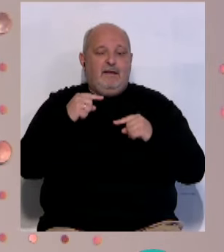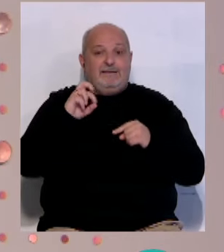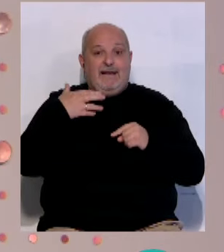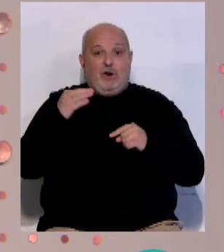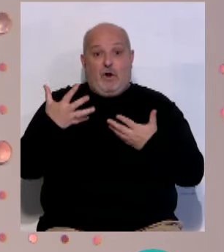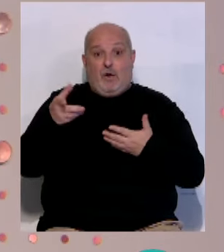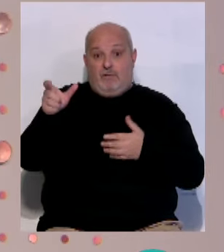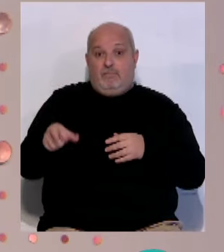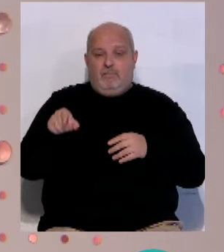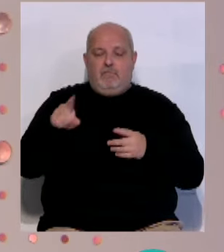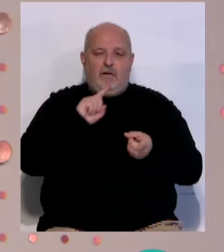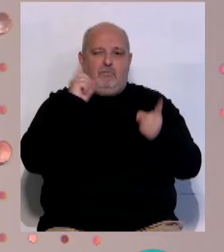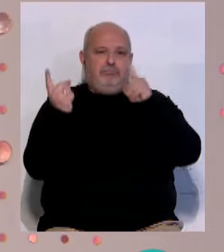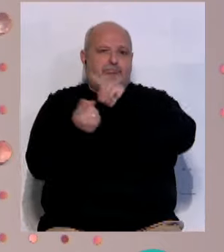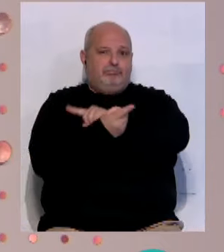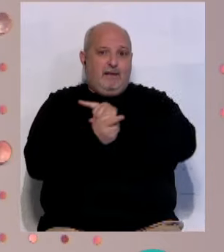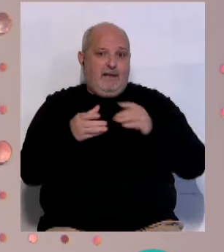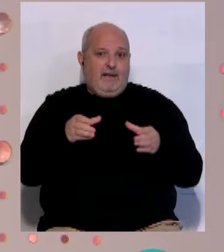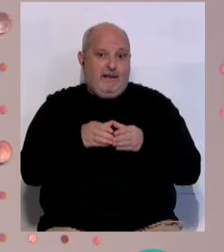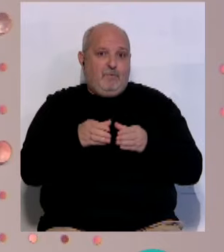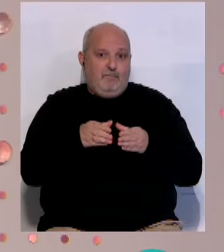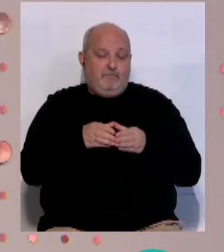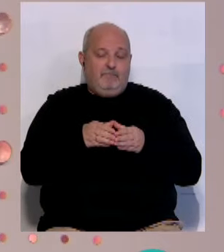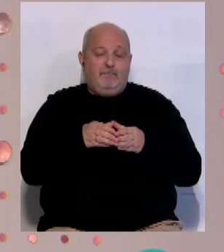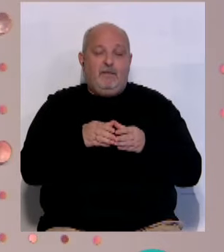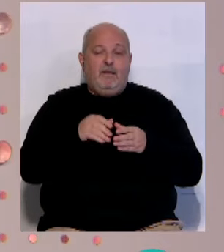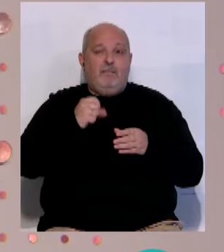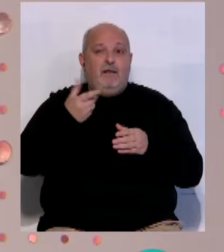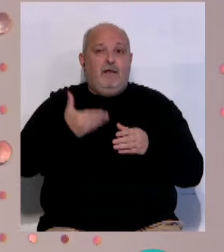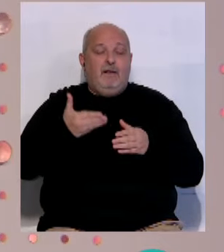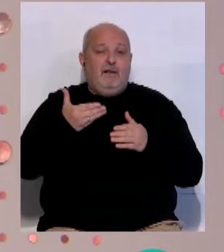dio la vuelta al equipo como un calcetín incluso yo creo que lo más importante aparte del juego del